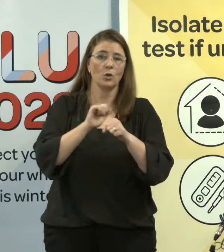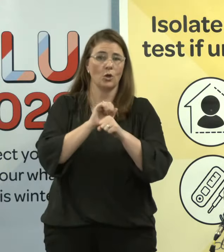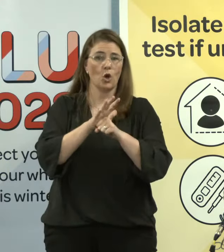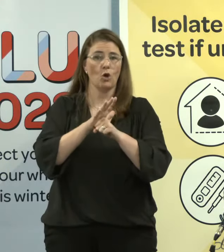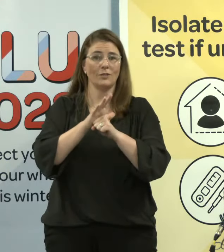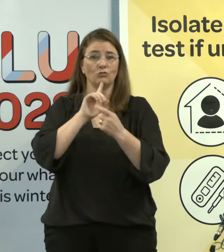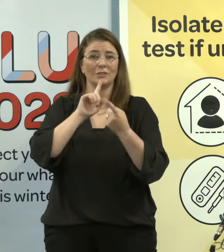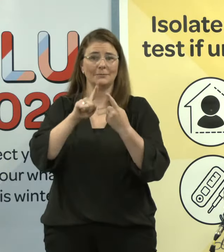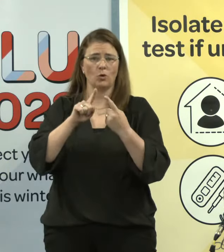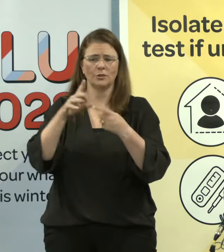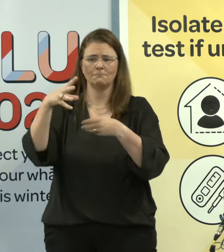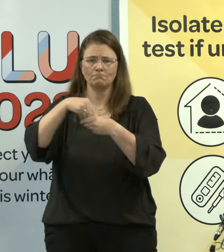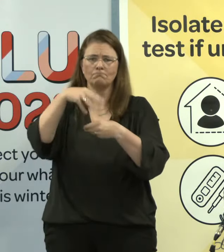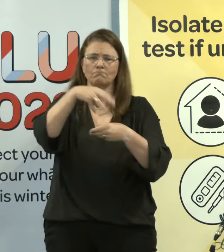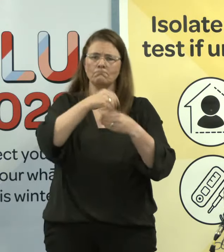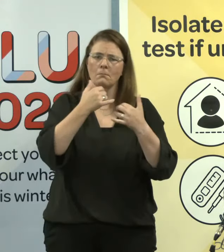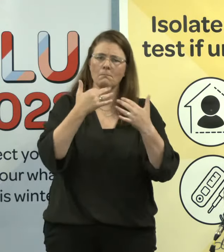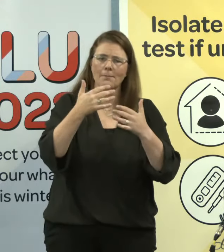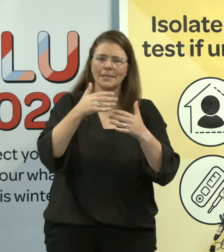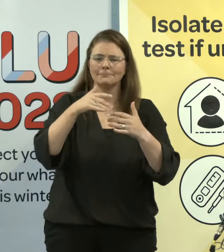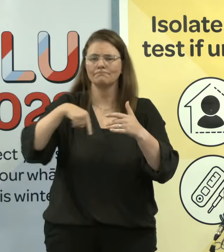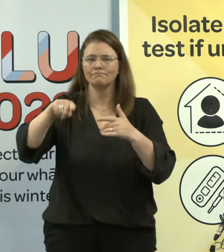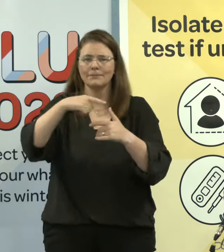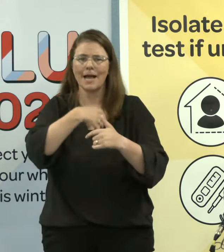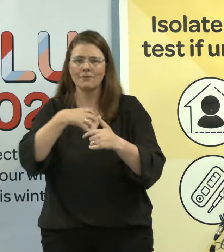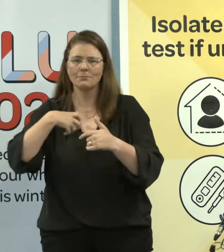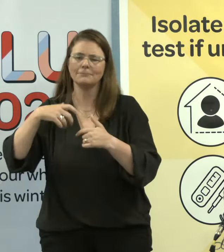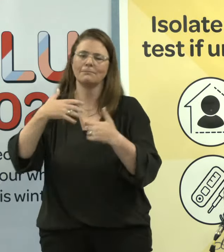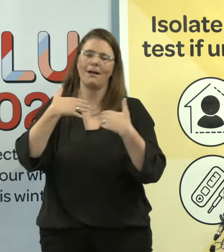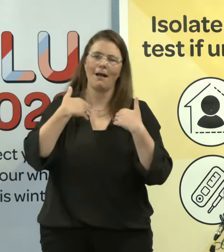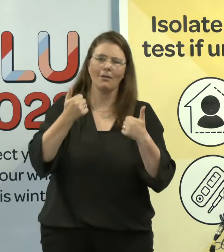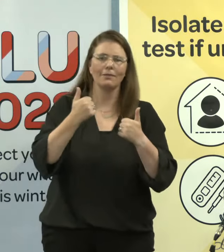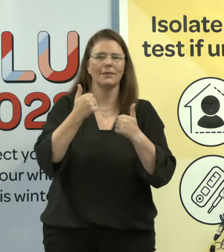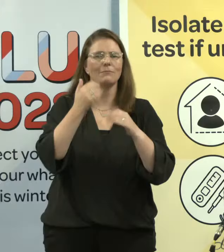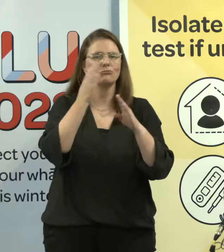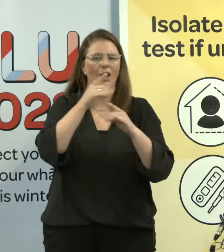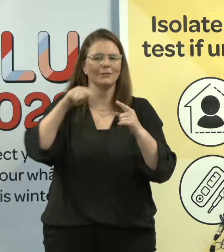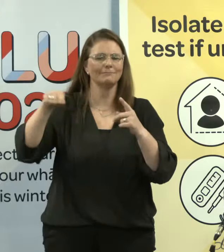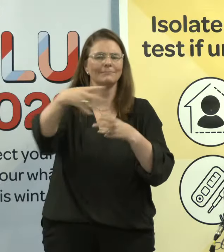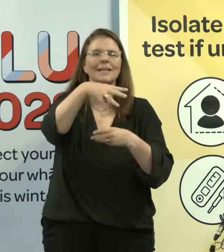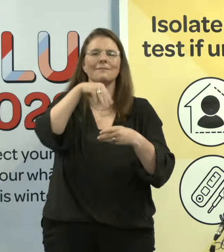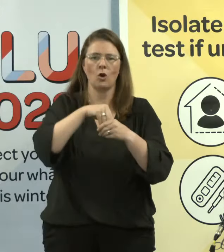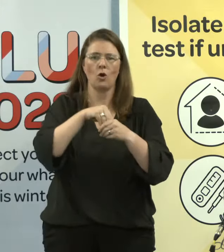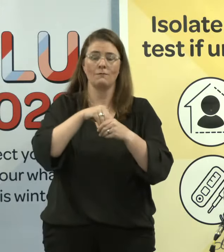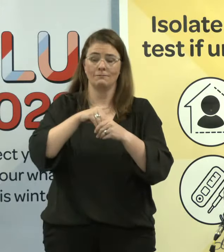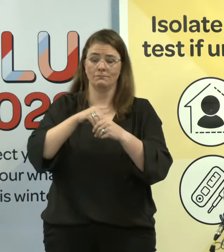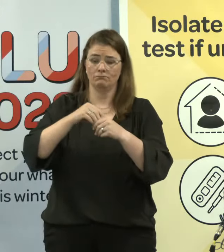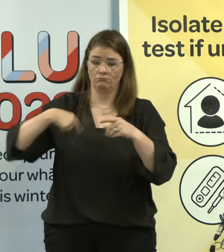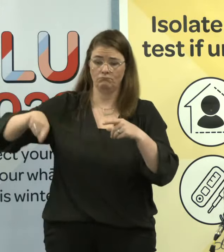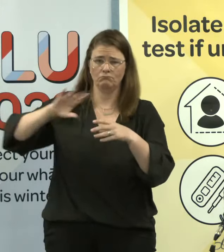mea koinei tana tu korero whakamutunga. E mohio ana ahau he maha nga tangata puta noa i